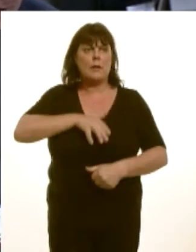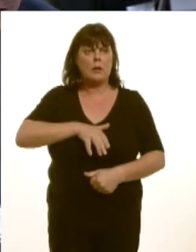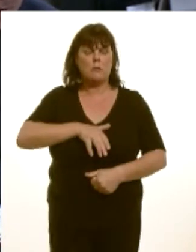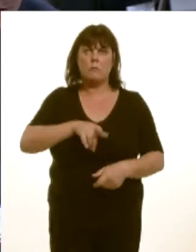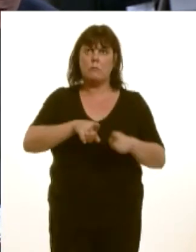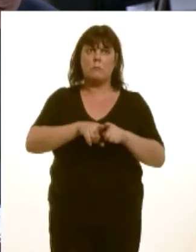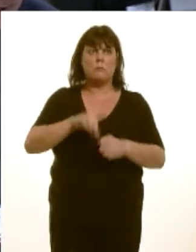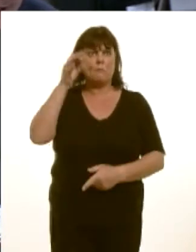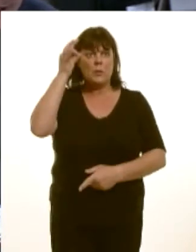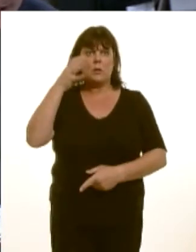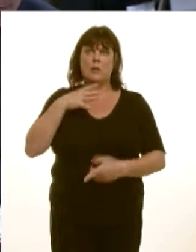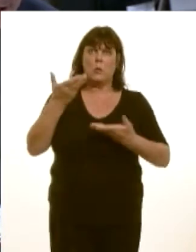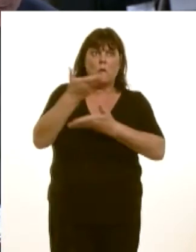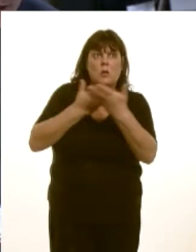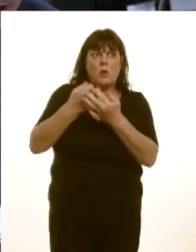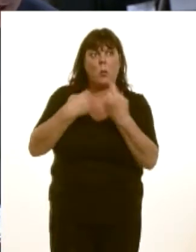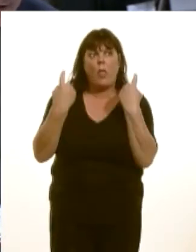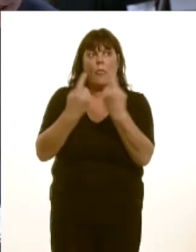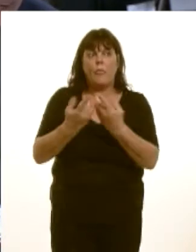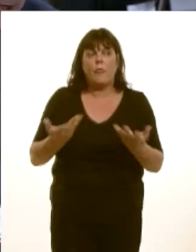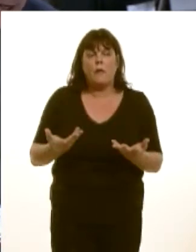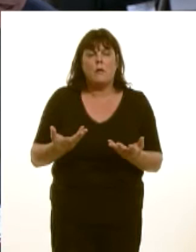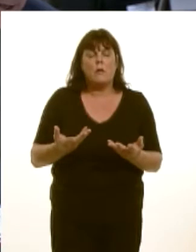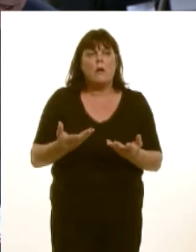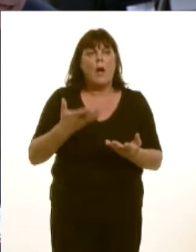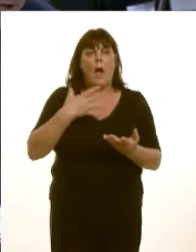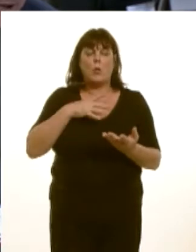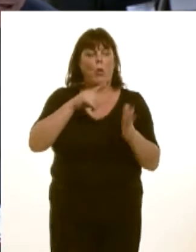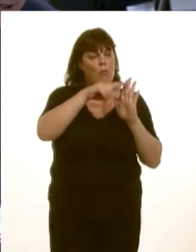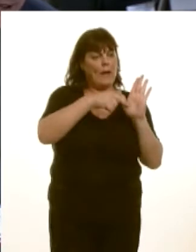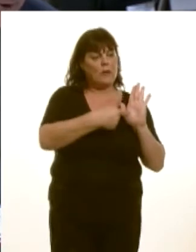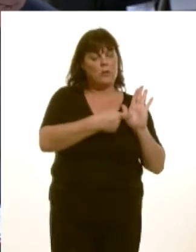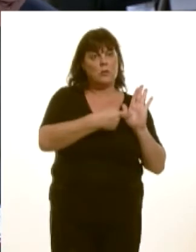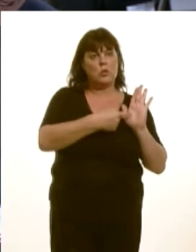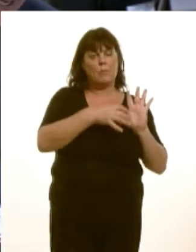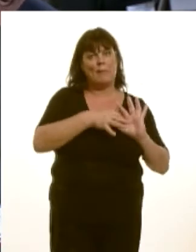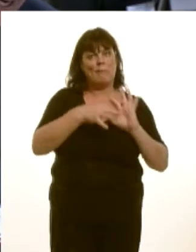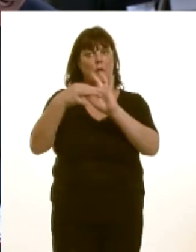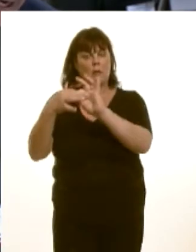Er mwyn cael pethau’n iawn, mae pethau’n gallu hala tamaid bach mwy o amser. Gwyn R. Price: 5.